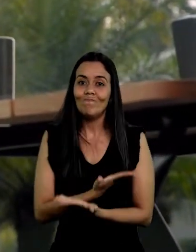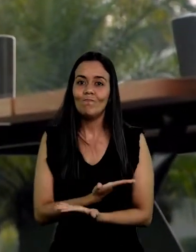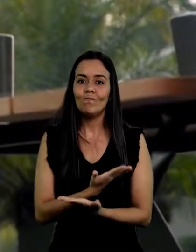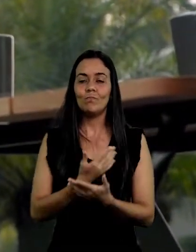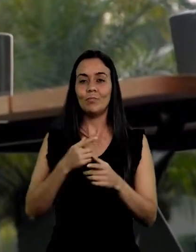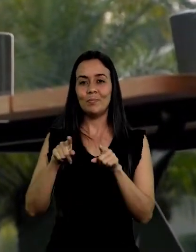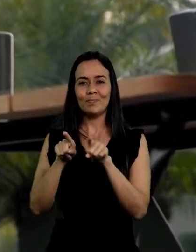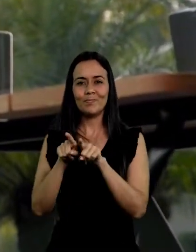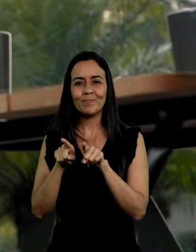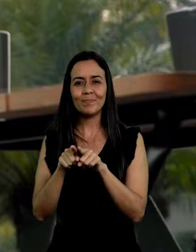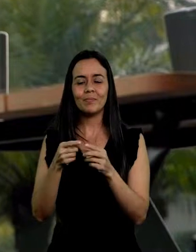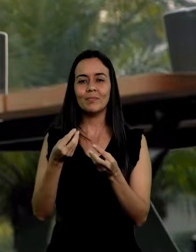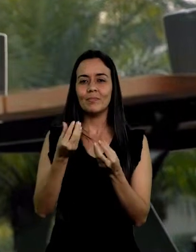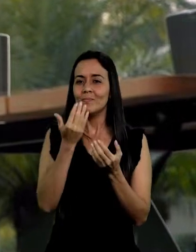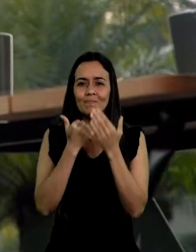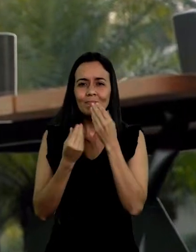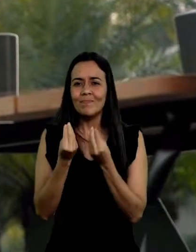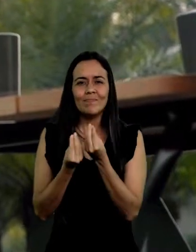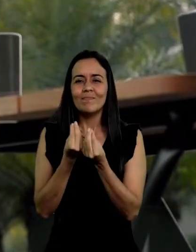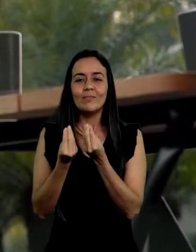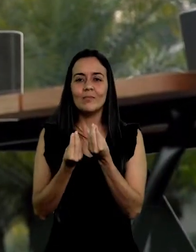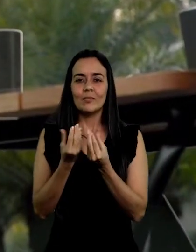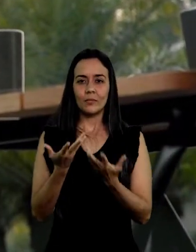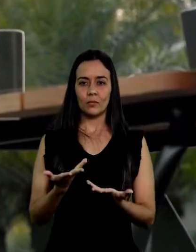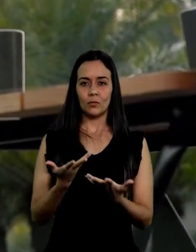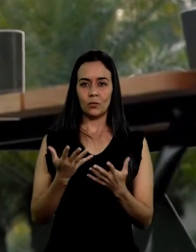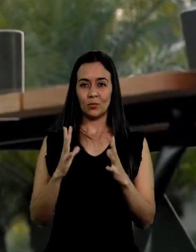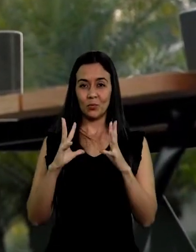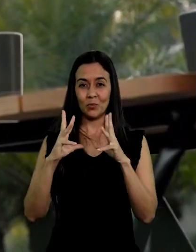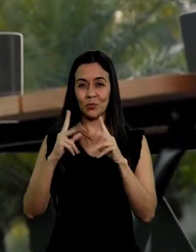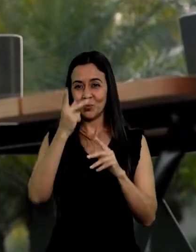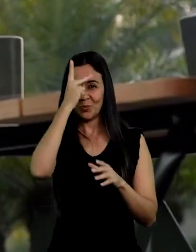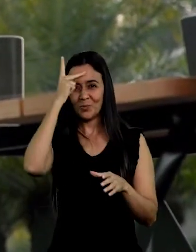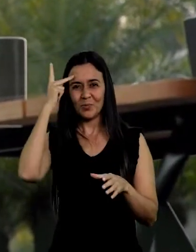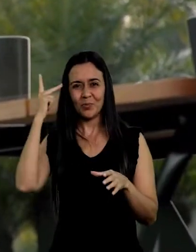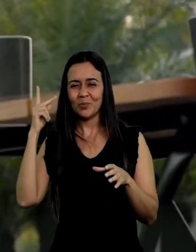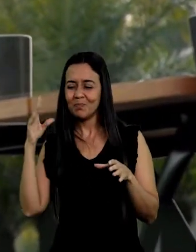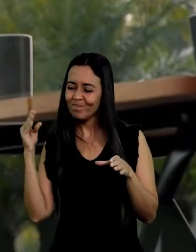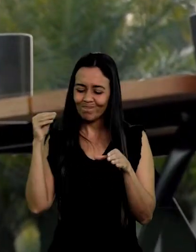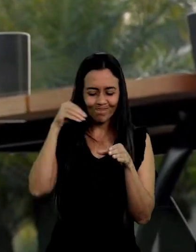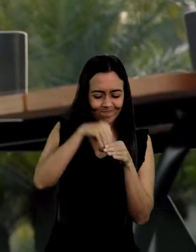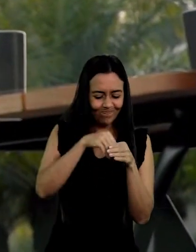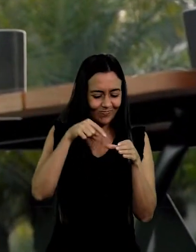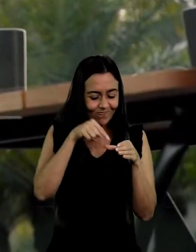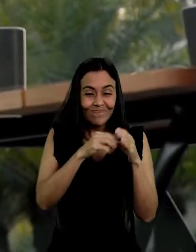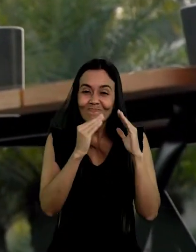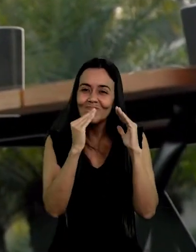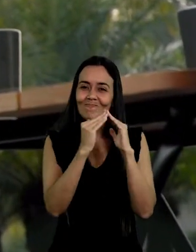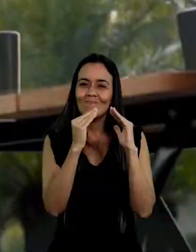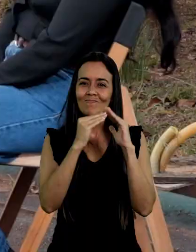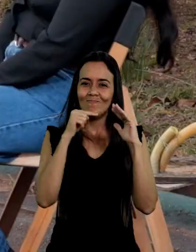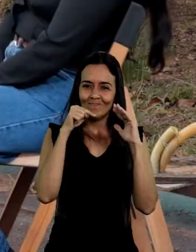Então, se a gente pensar, aquela energia libidinal que tinha pra fora, ela veio para dentro de casa.